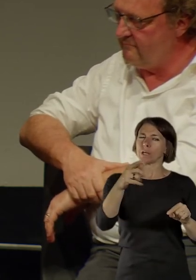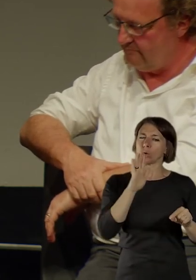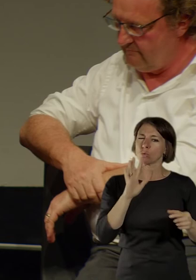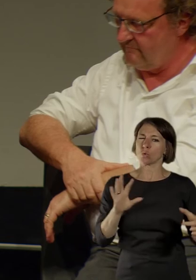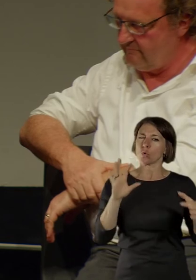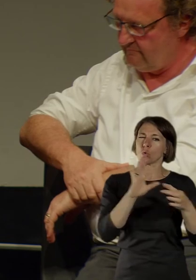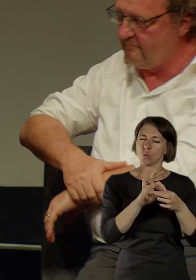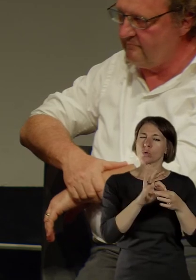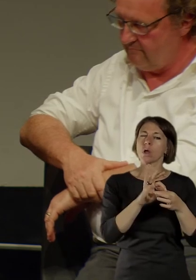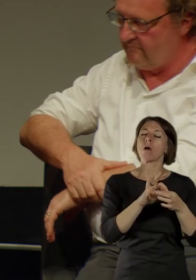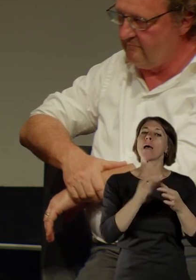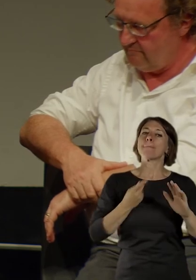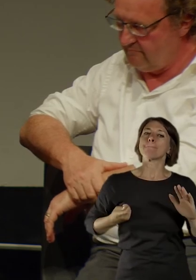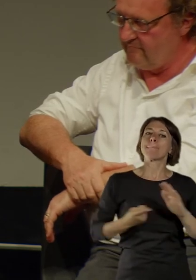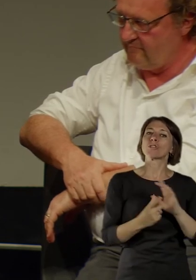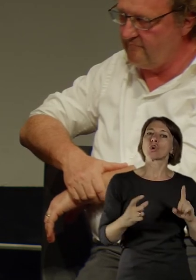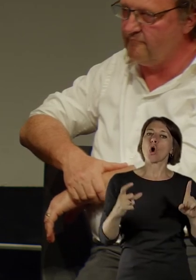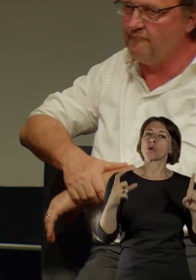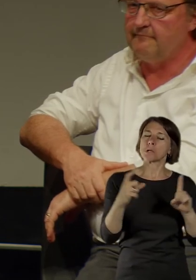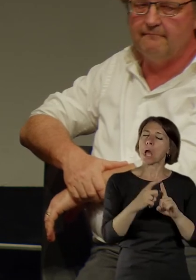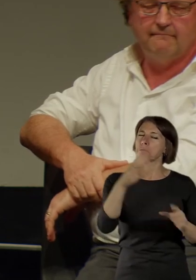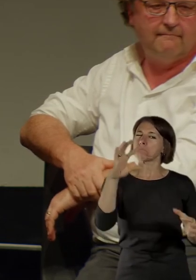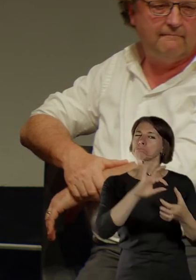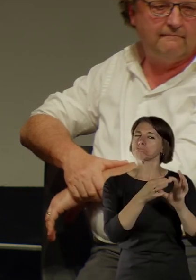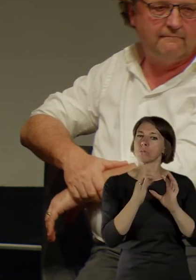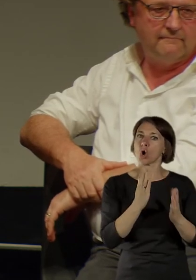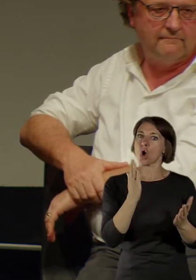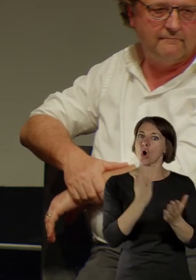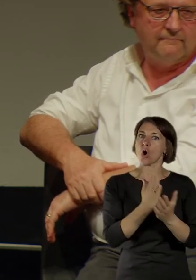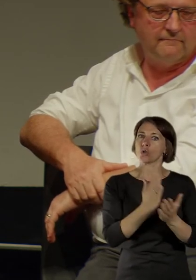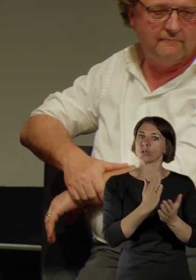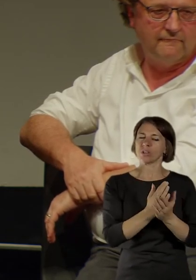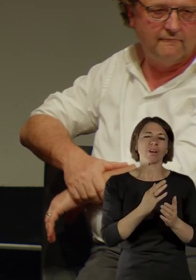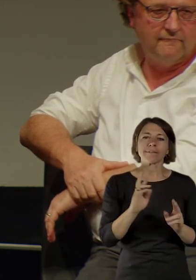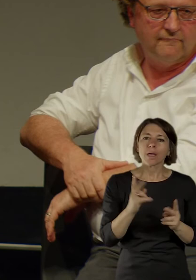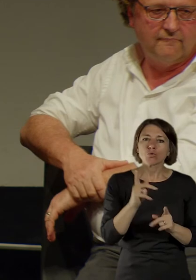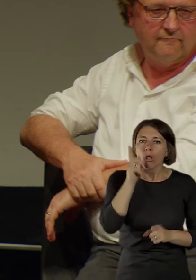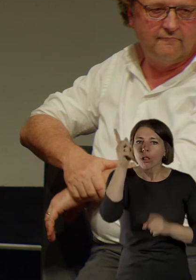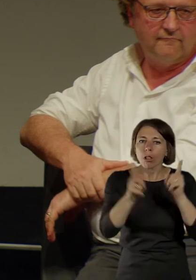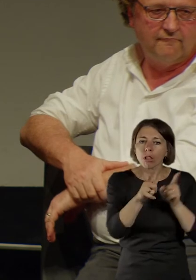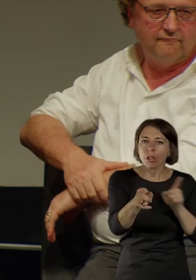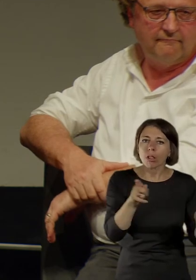To je, myslím, zásadní. Musí to být. To není jen tak, říct si, že tady